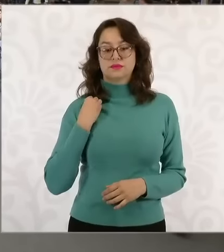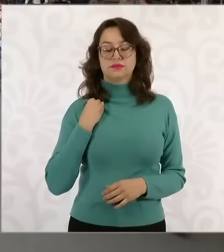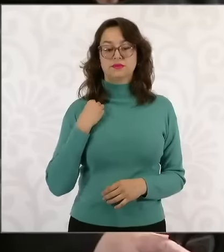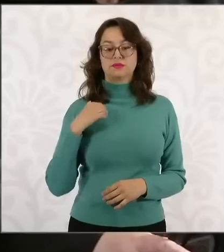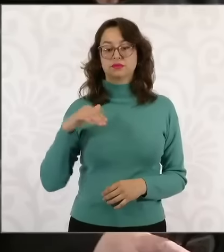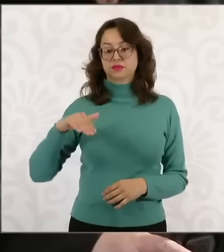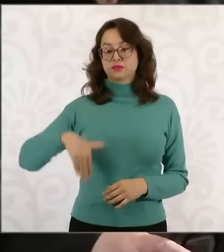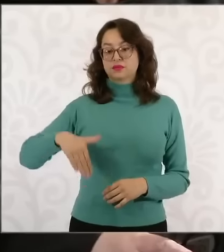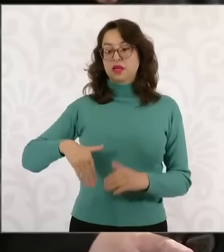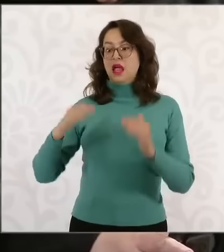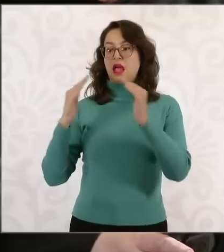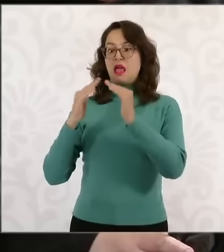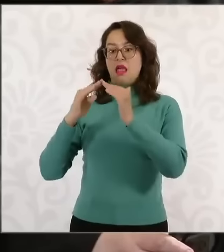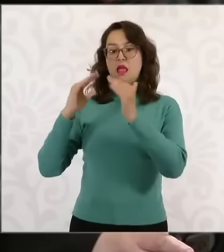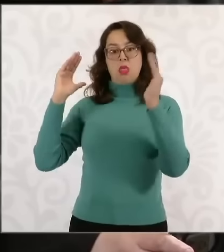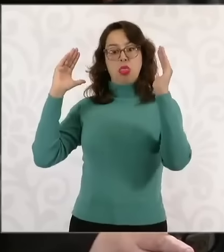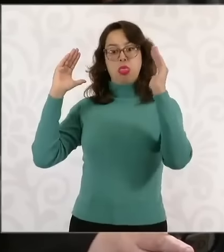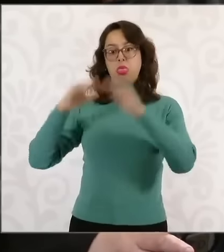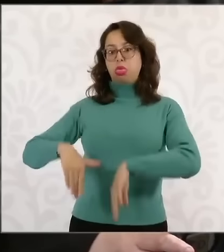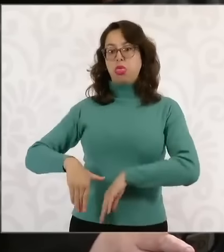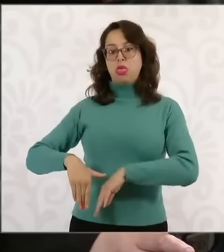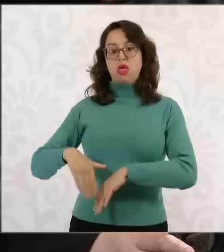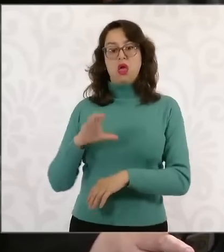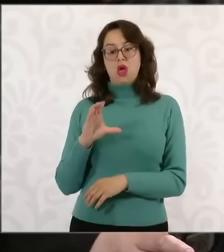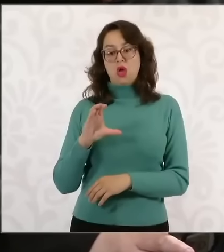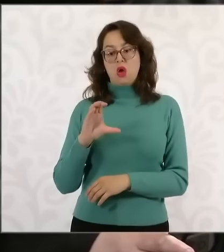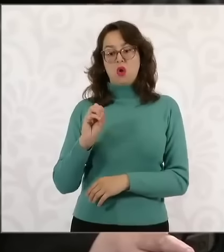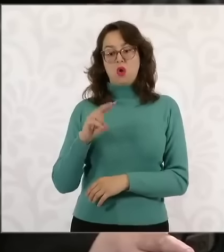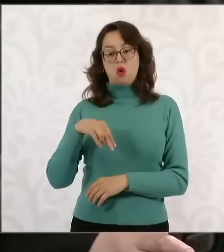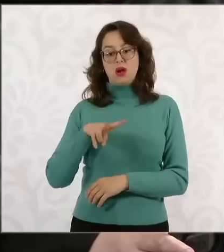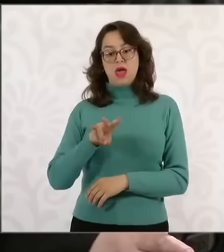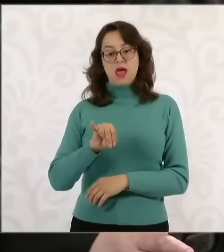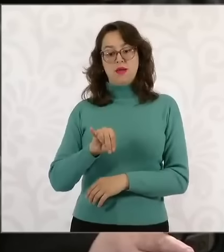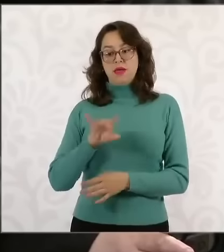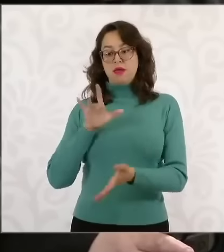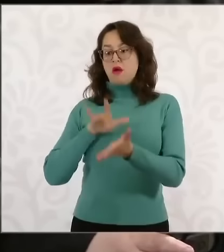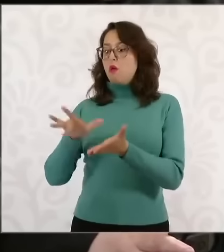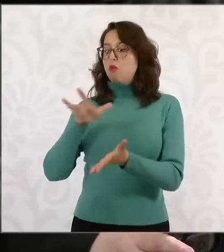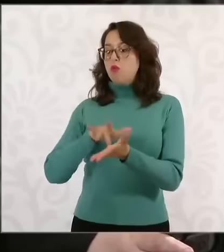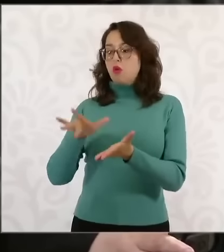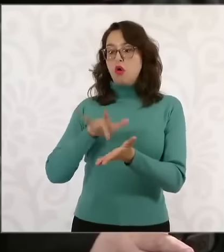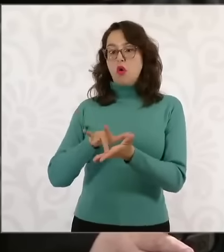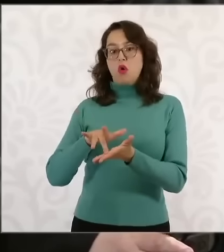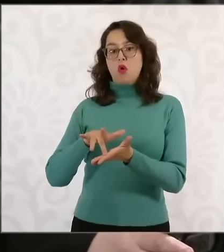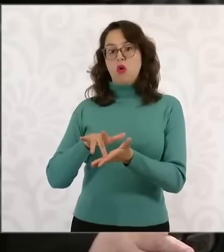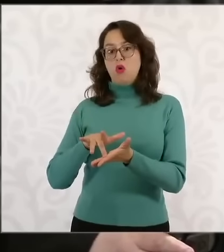pérdida total, serán apoyadas por el la CONABI para poder, eh, imagino, construir en otras zanas